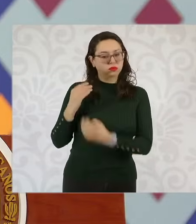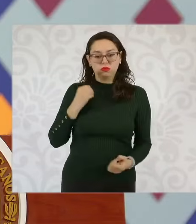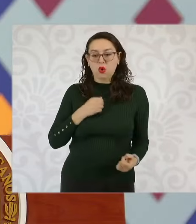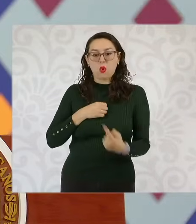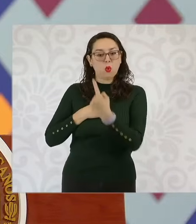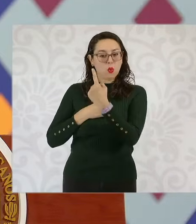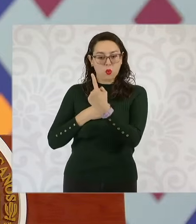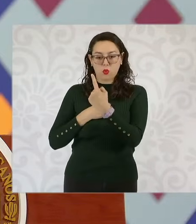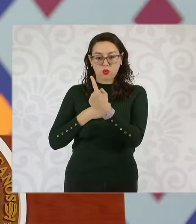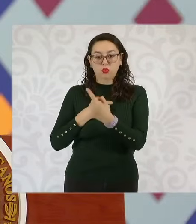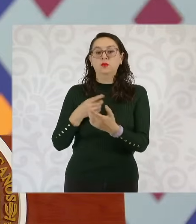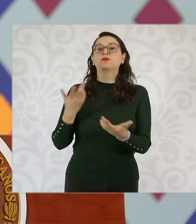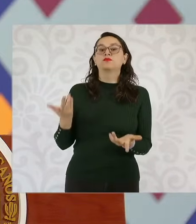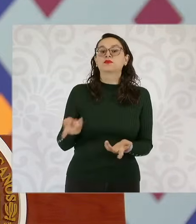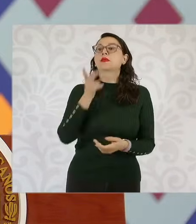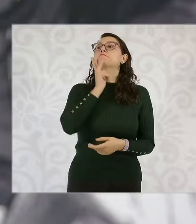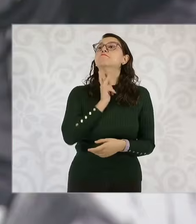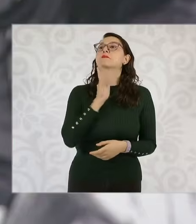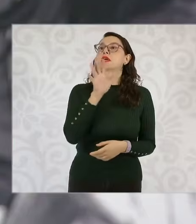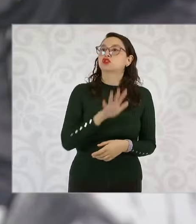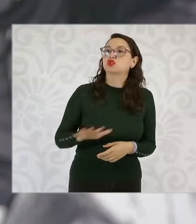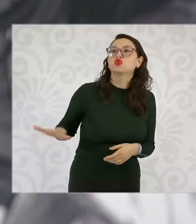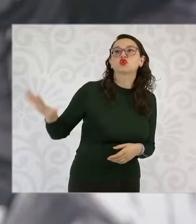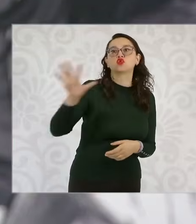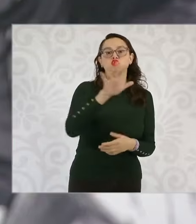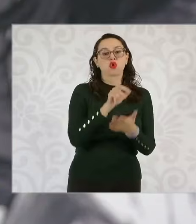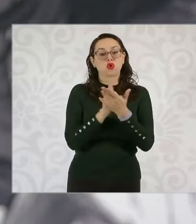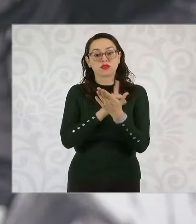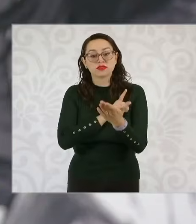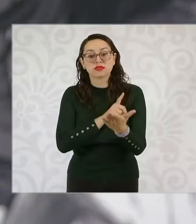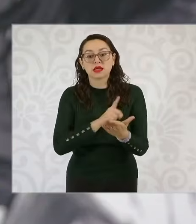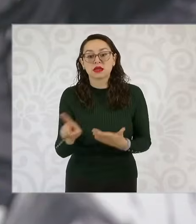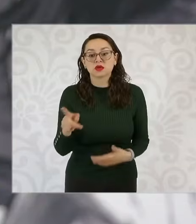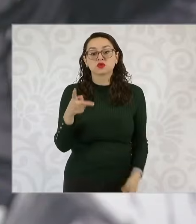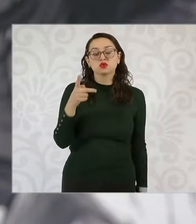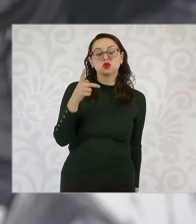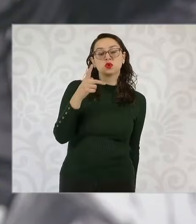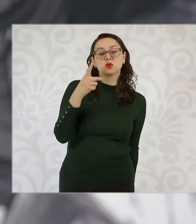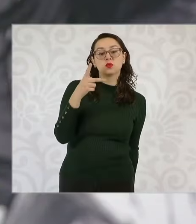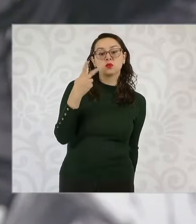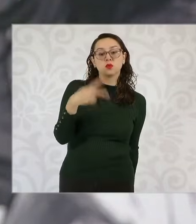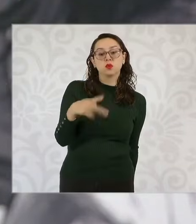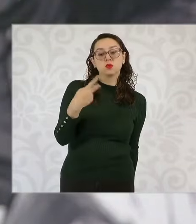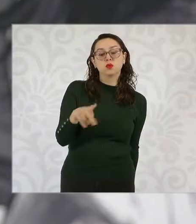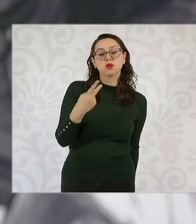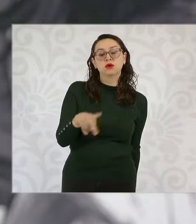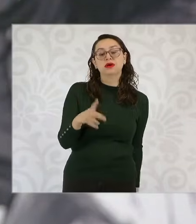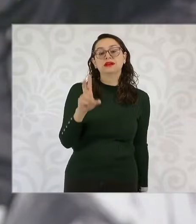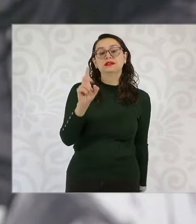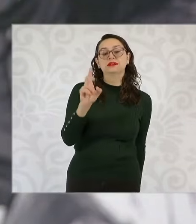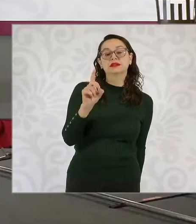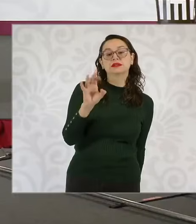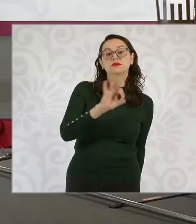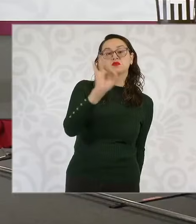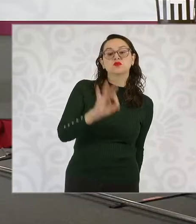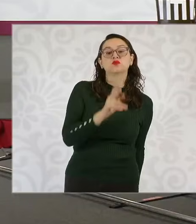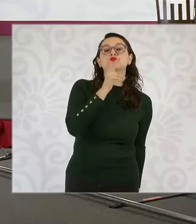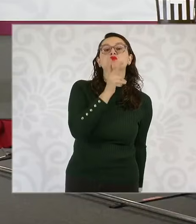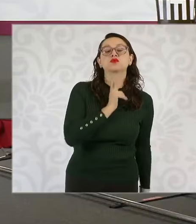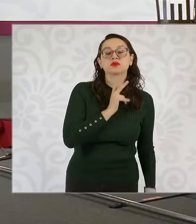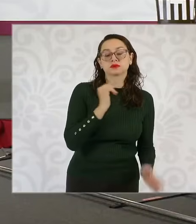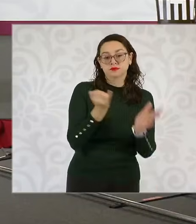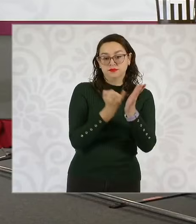derecho petrolero para el bienestar con una tasa de 30% para el petróleo y de 11.63 por para el